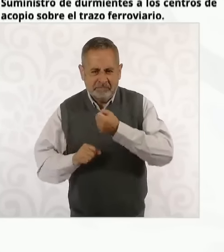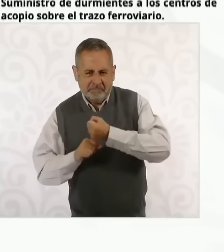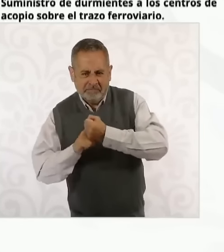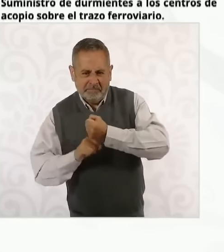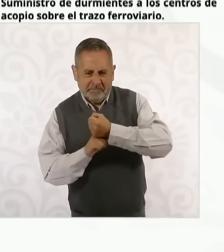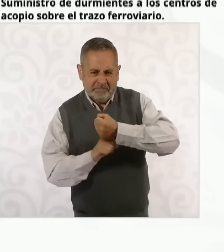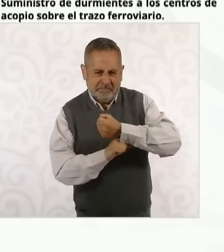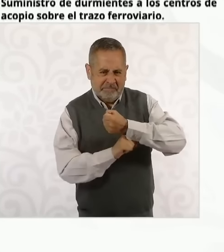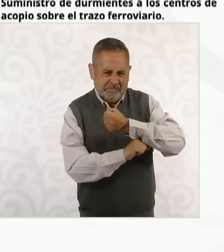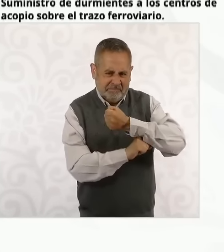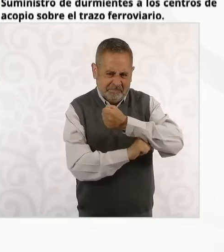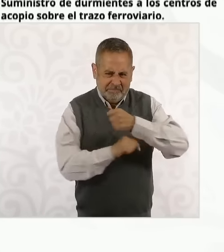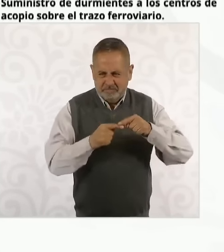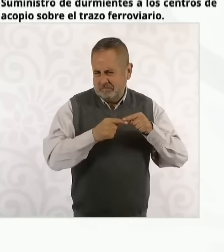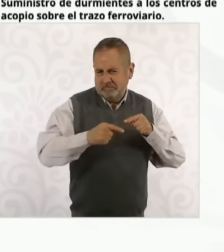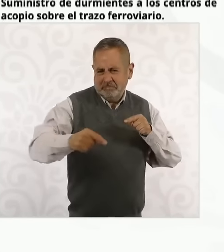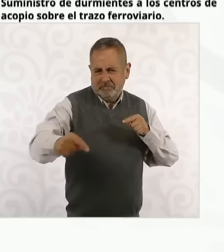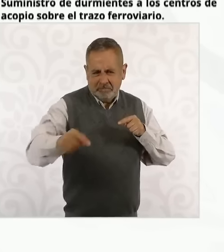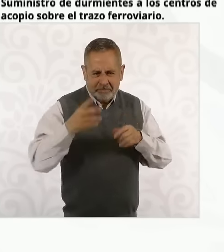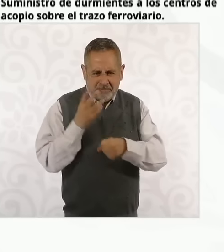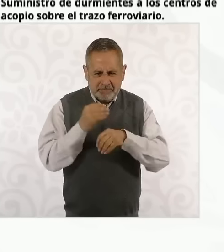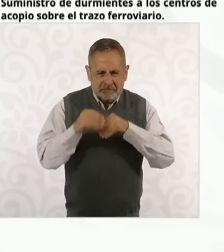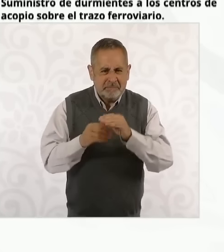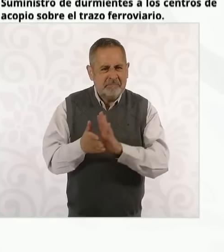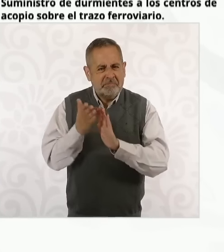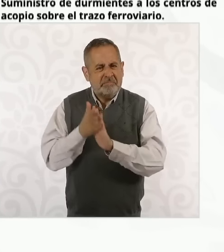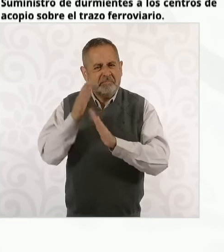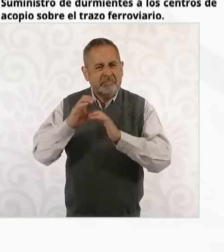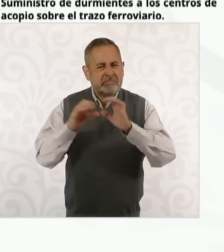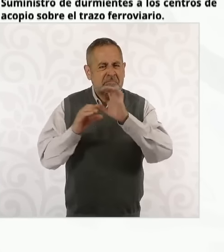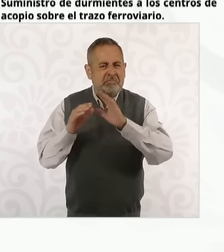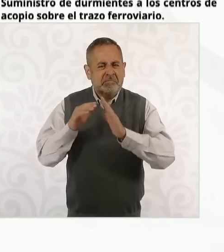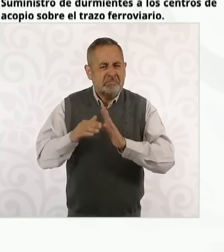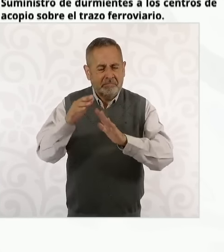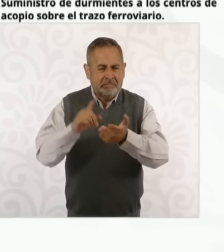armando traves, estamos hiszando columnas y próximamente empezaremos a montar las traves